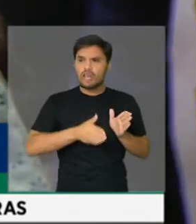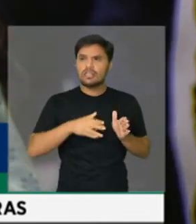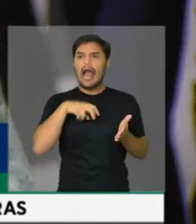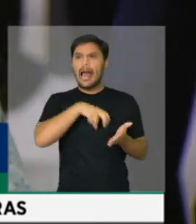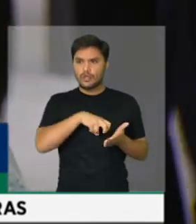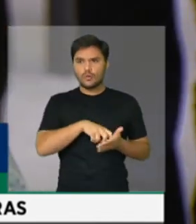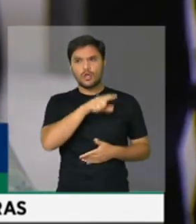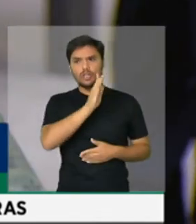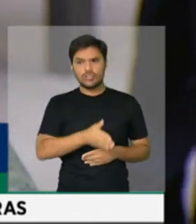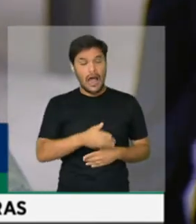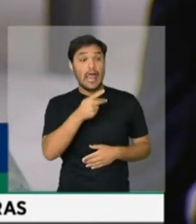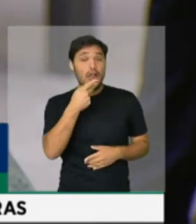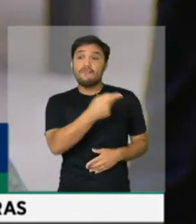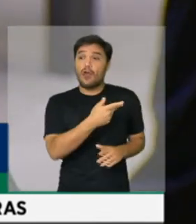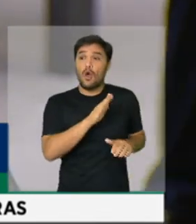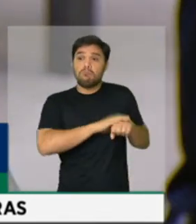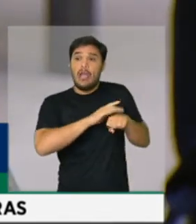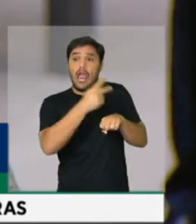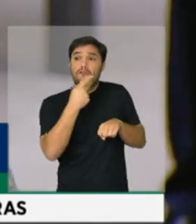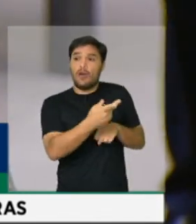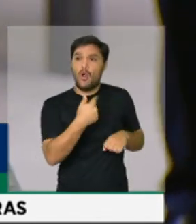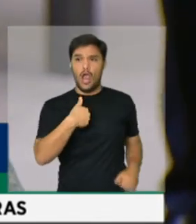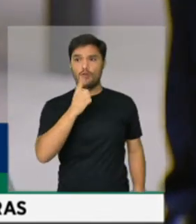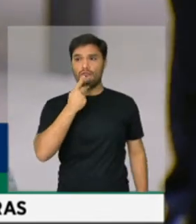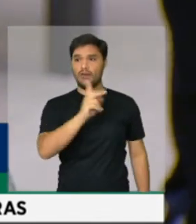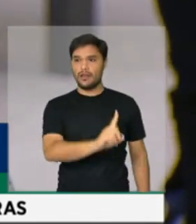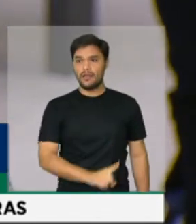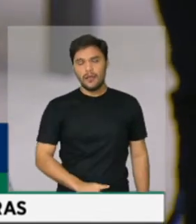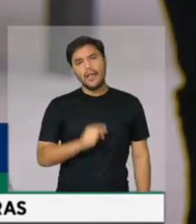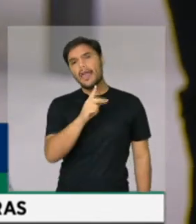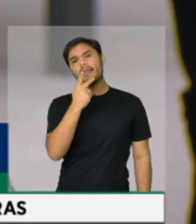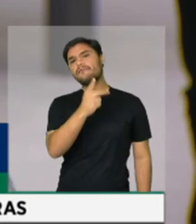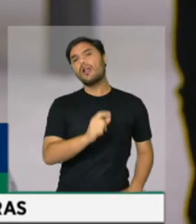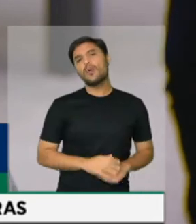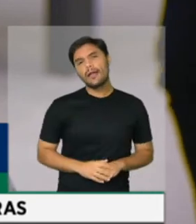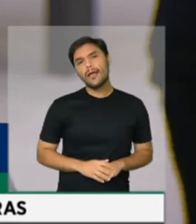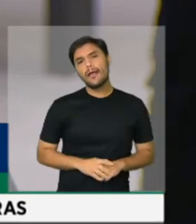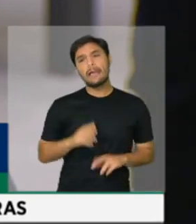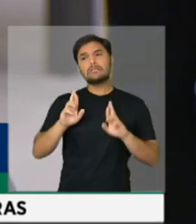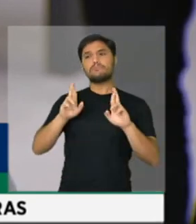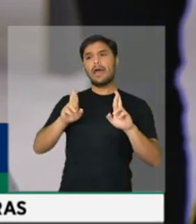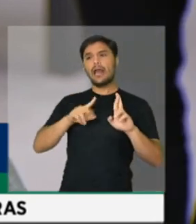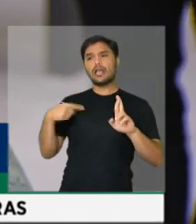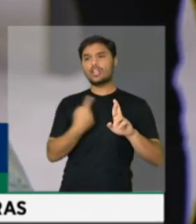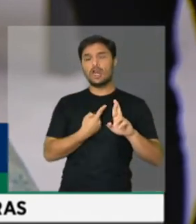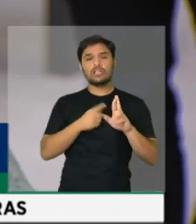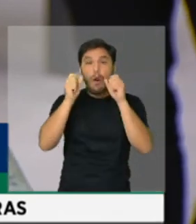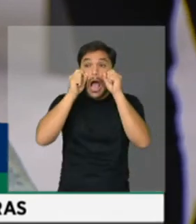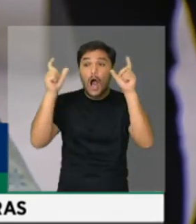NO PLENÁRIO. O CIDADÃO NOS OU NA COMISSÃO DE CONSTITUIÇÃO E JUSTIÇA, DISSE DEPOIS DE DIZER E SE AUTODEFENDER COMO ASSASSINO, E TODOS SABEM QUE JÁ FOI